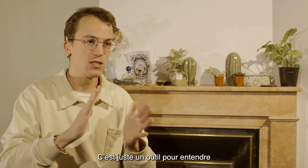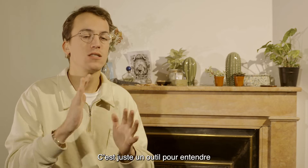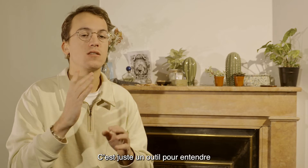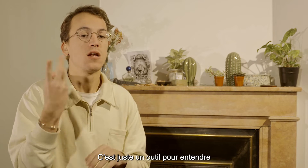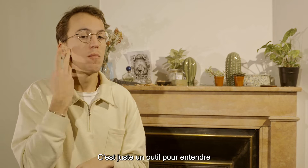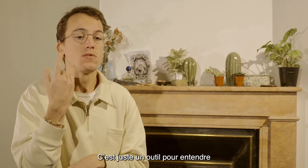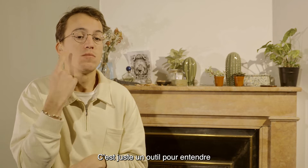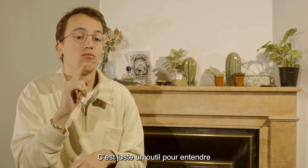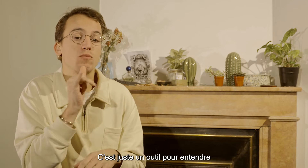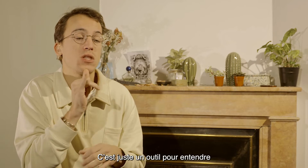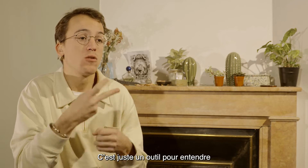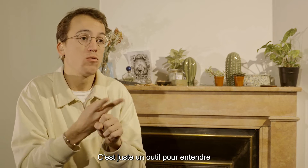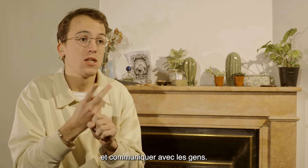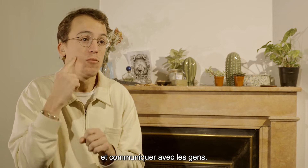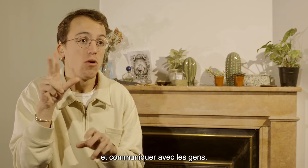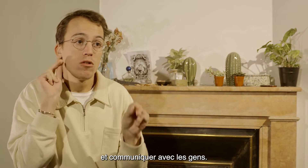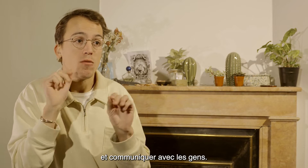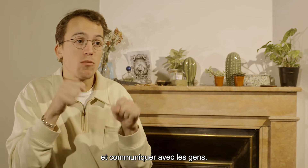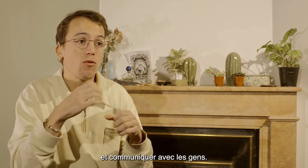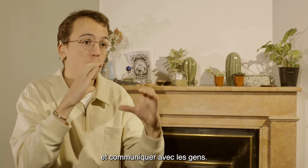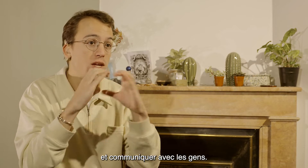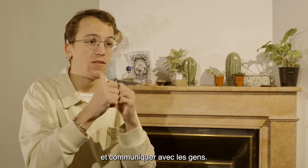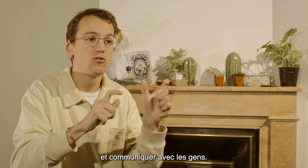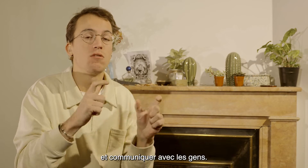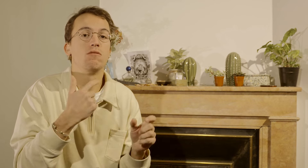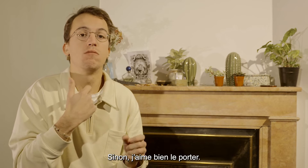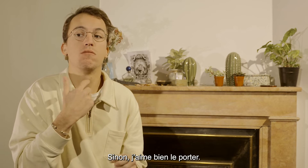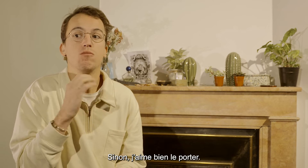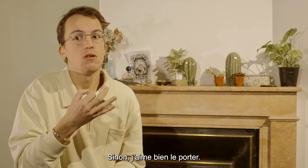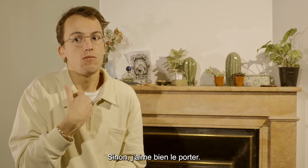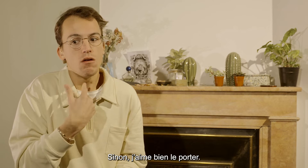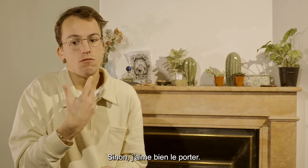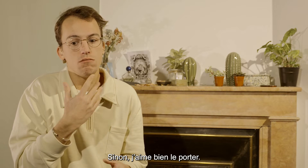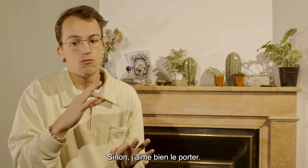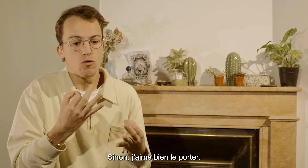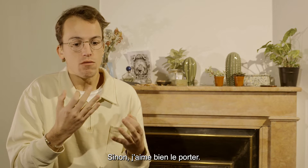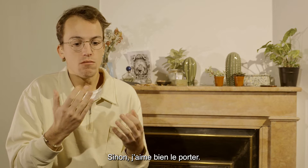C’est juste un outil pour entendre et communiquer avec les gens. Sinon, j’aime bien le porter.